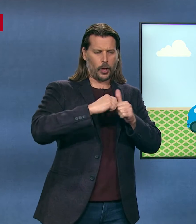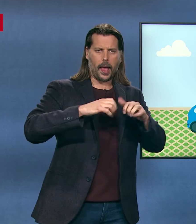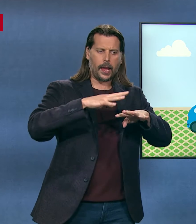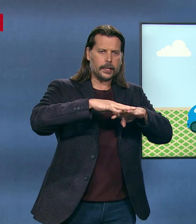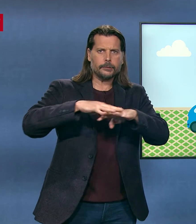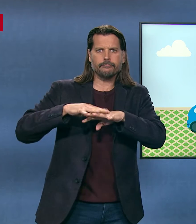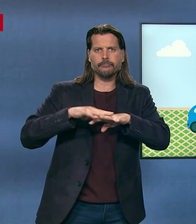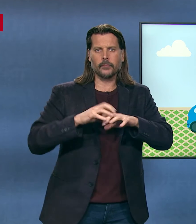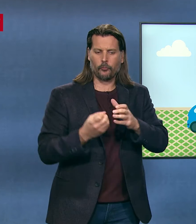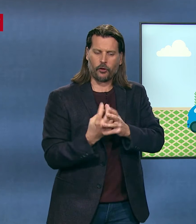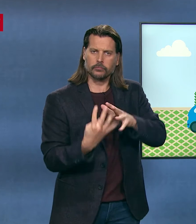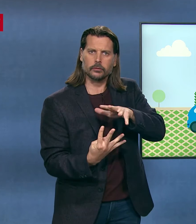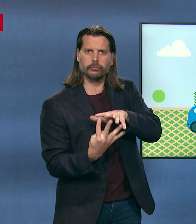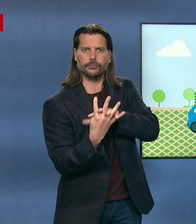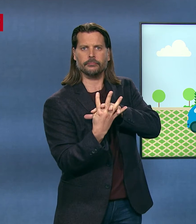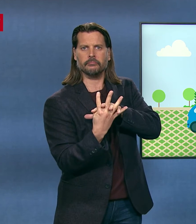zwischen denen Pflanzen wachsen können.